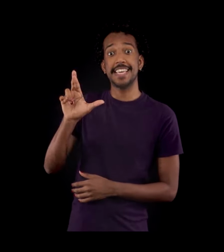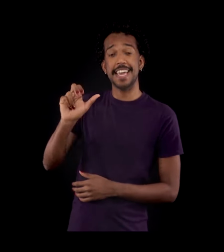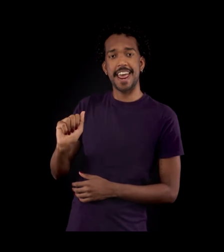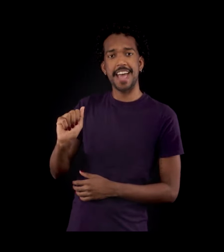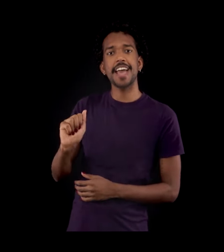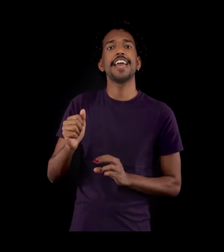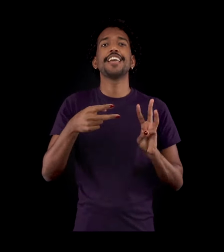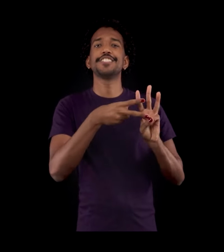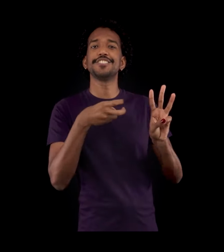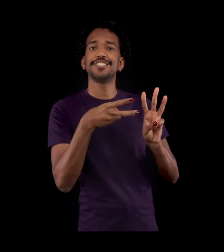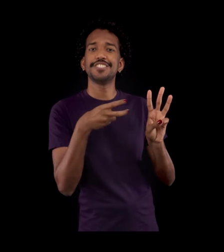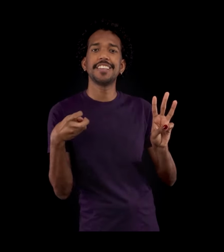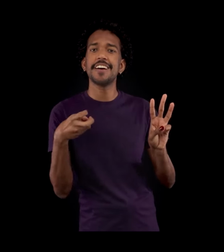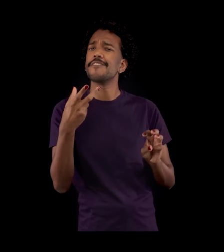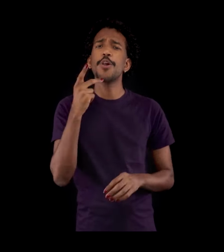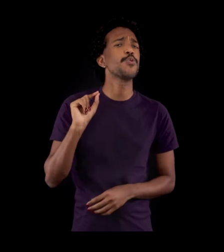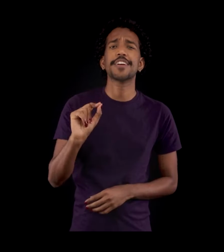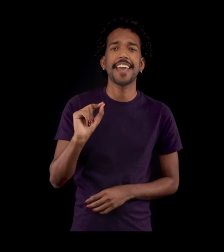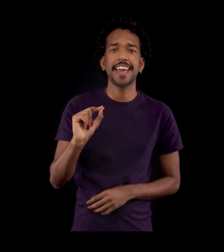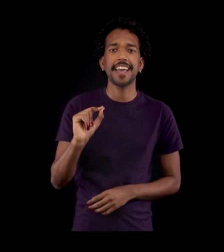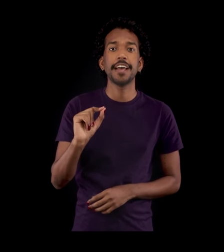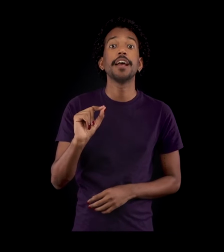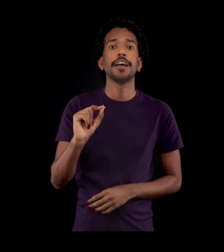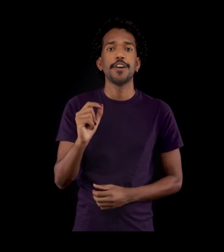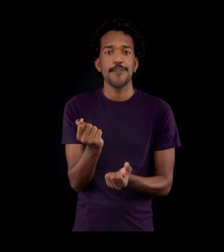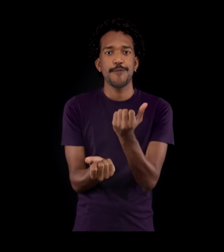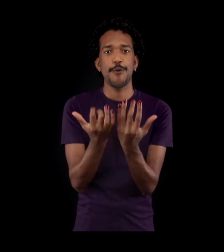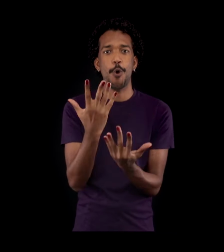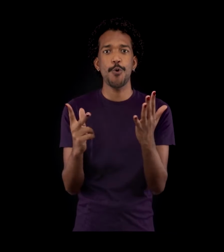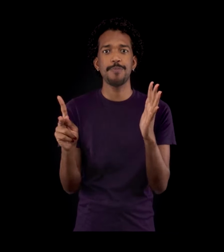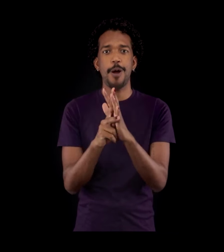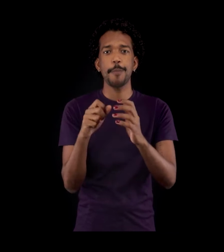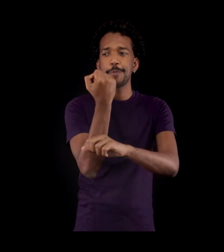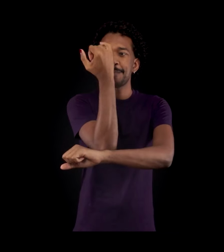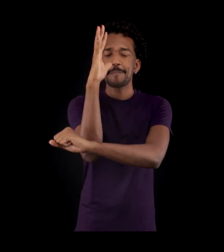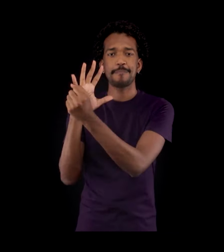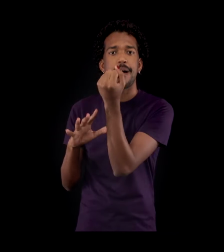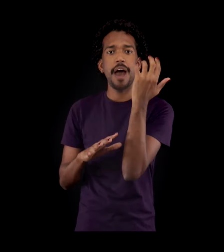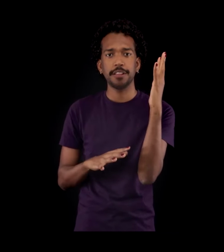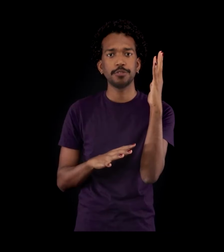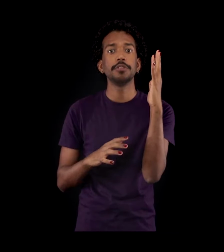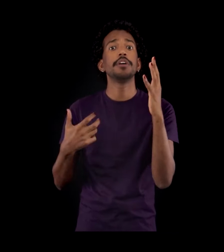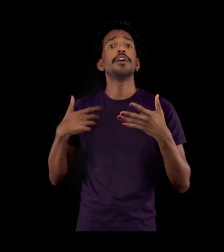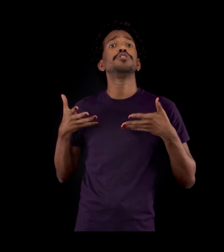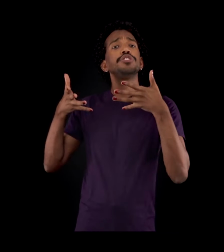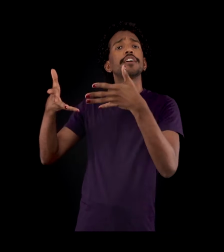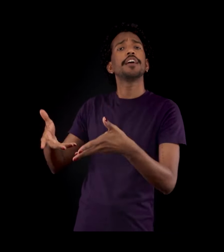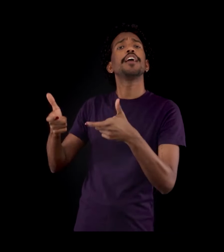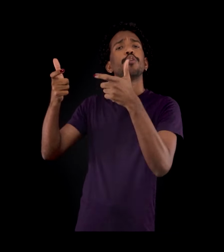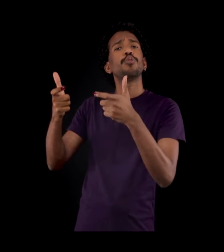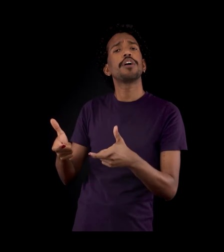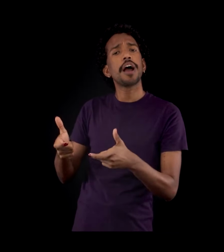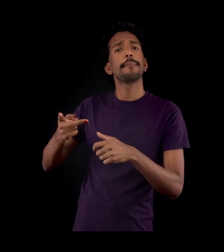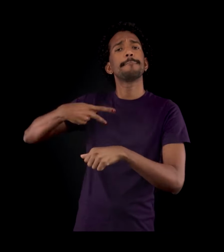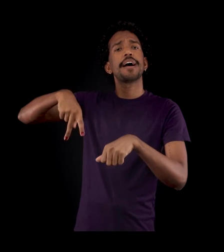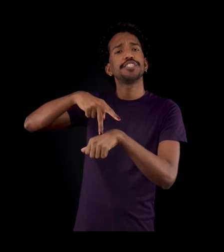Então, nesse caso, meu pai dizia que era fogo do mato. Quando cheguei na Nigéria, um professor